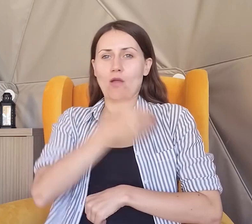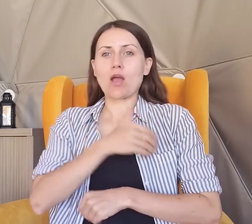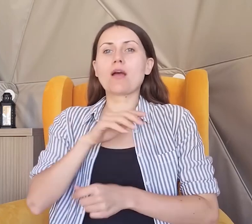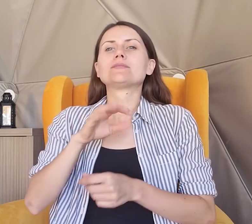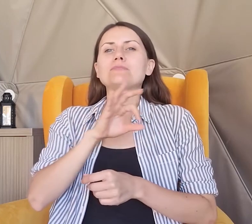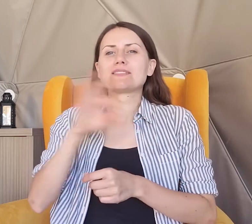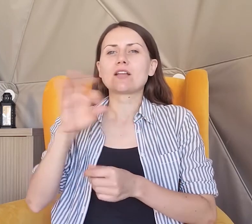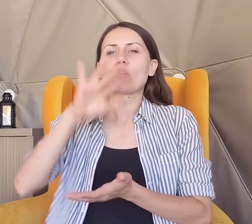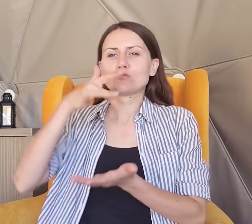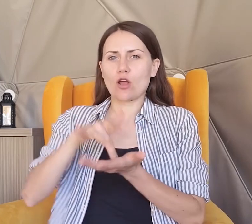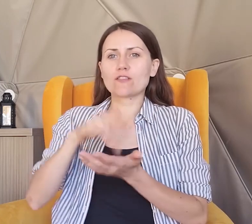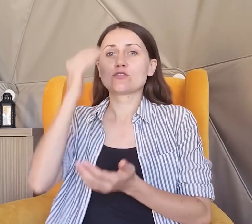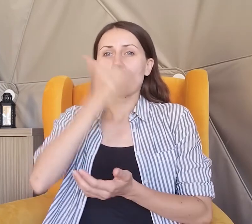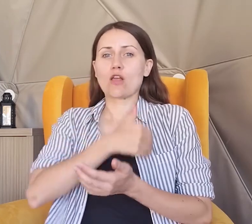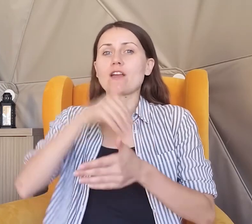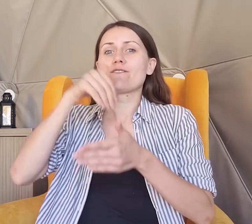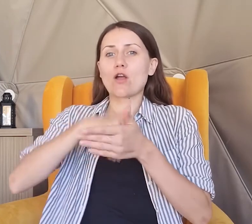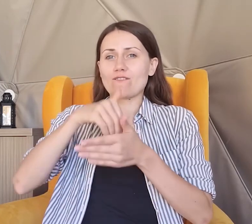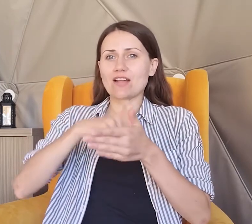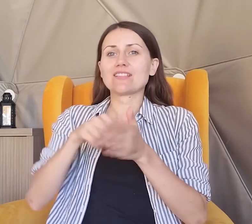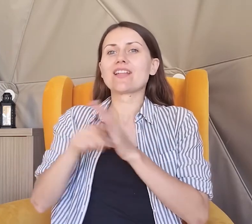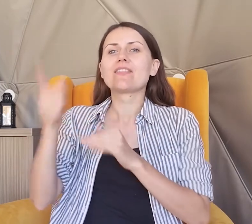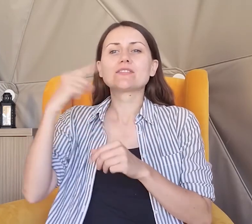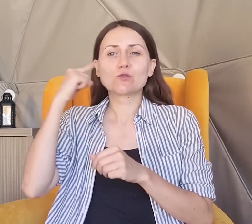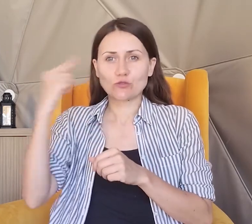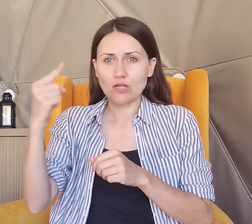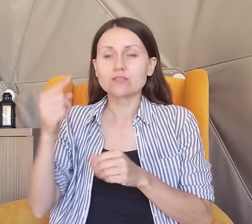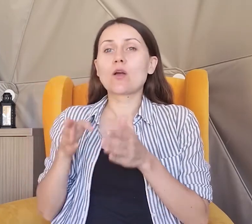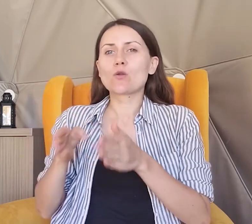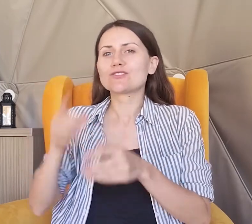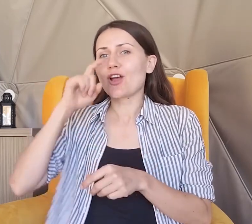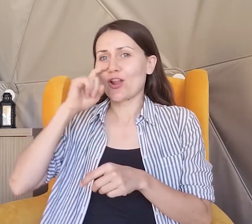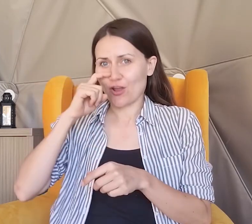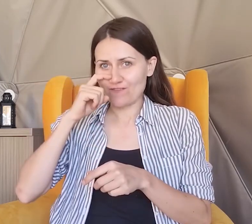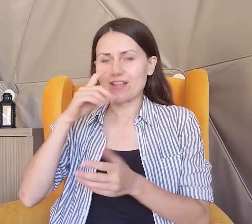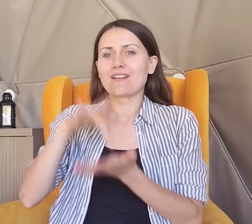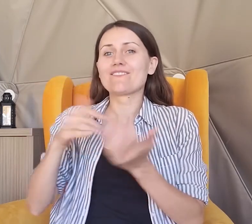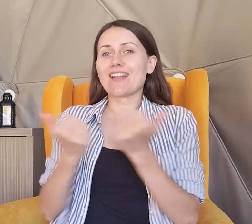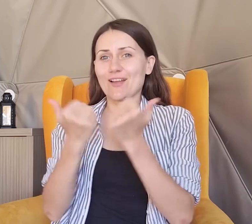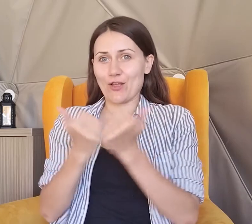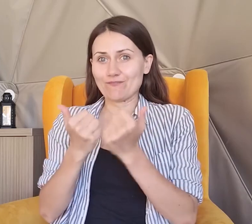w Specjalnym Ośrodku Szkolno-Wychowawczym dla Niesłyszących na ulicy Grochowej w Krakowie